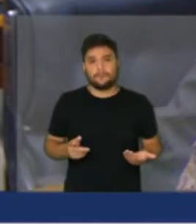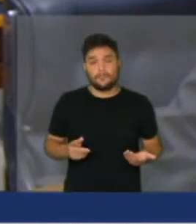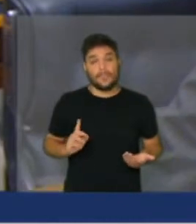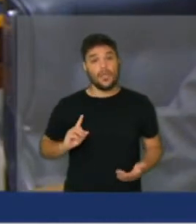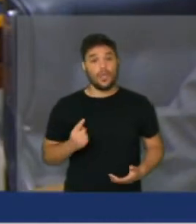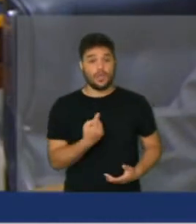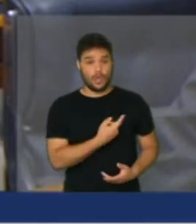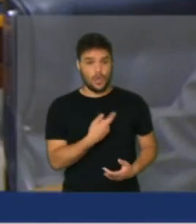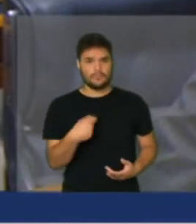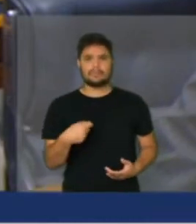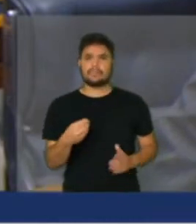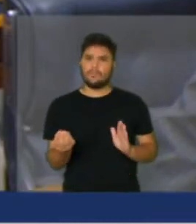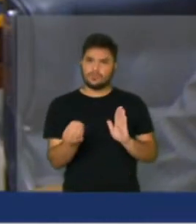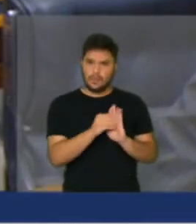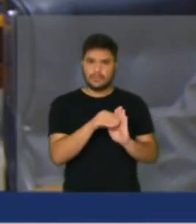ENTÃO NÓS PRECISAMOS MANTER NA PAUTA E A POSIÇÃO DO PT